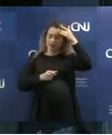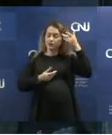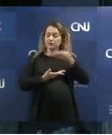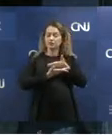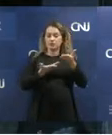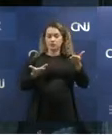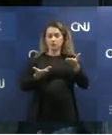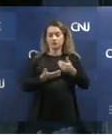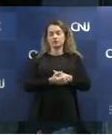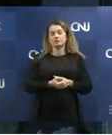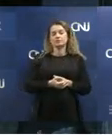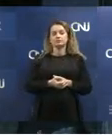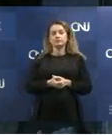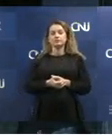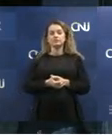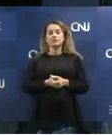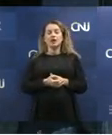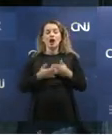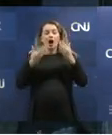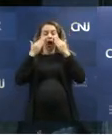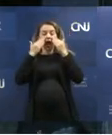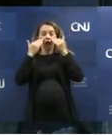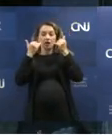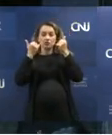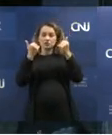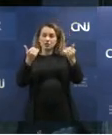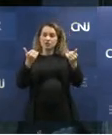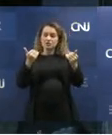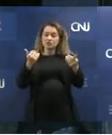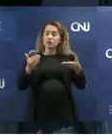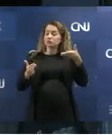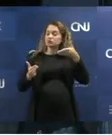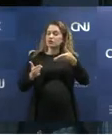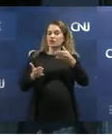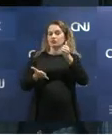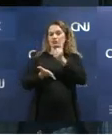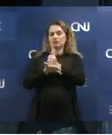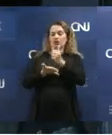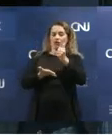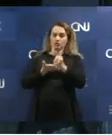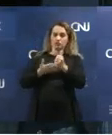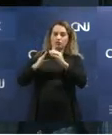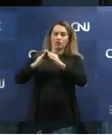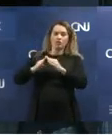e a sua atenção com o cartório. Evidentemente, concordo plenamente.